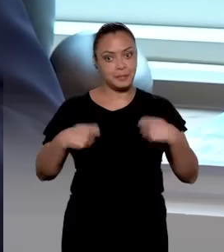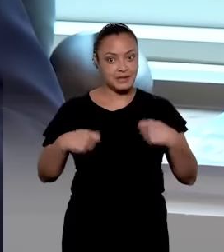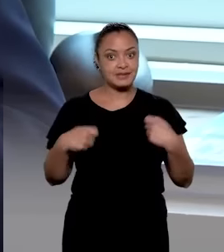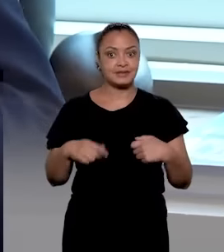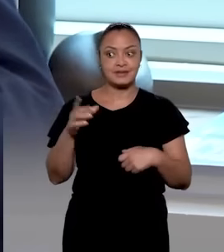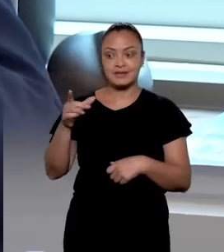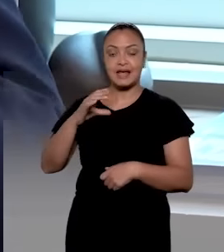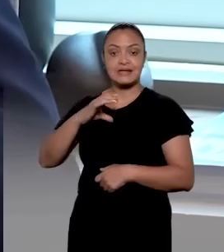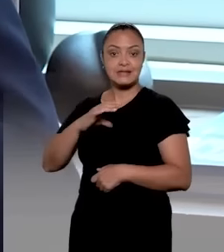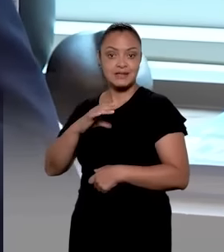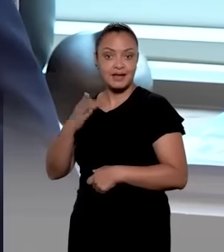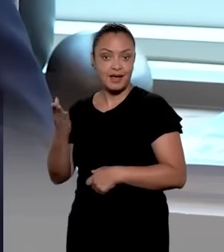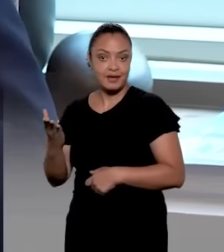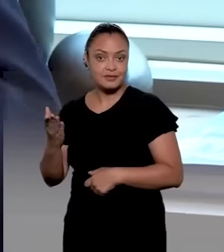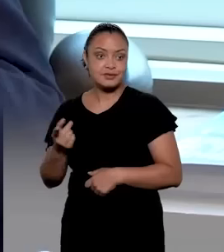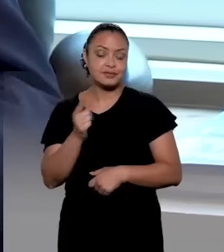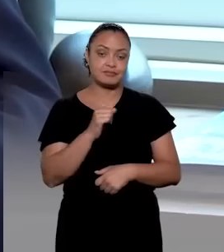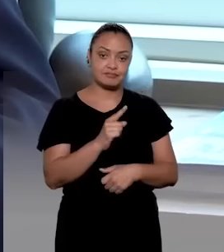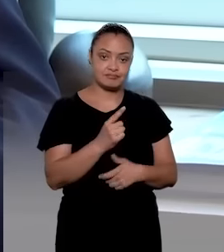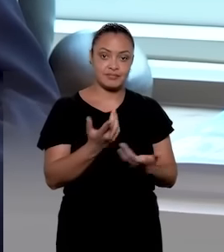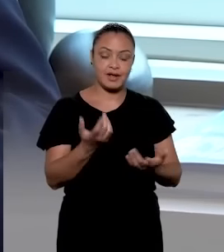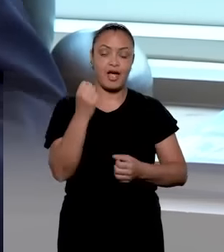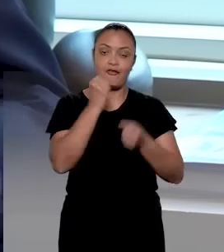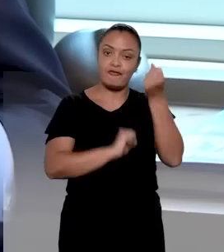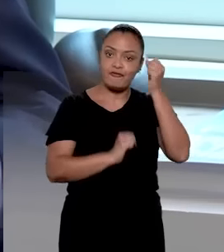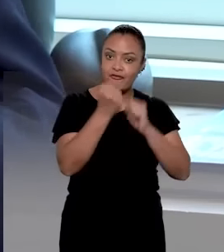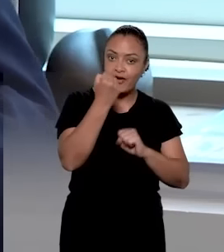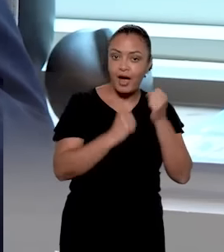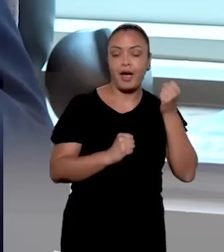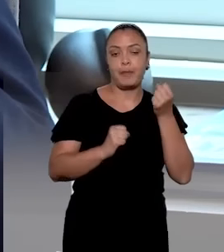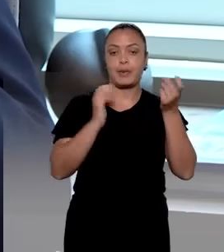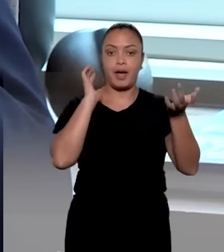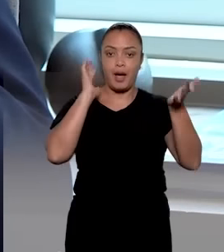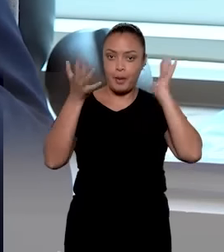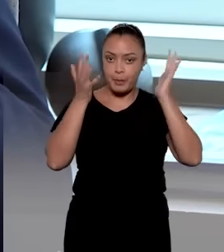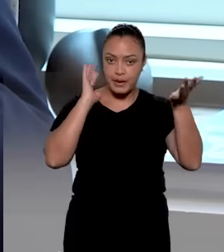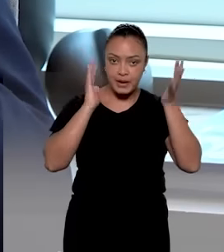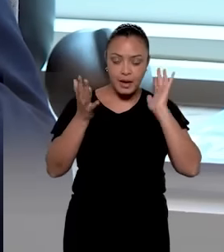Então, dependo da cidade, que é onde estão as fábricas de máquinas agrícolas, de caminhões,